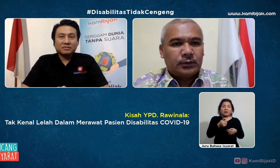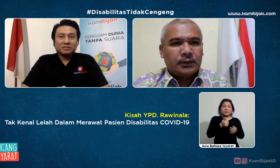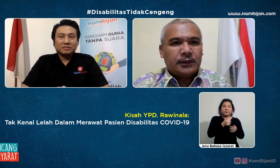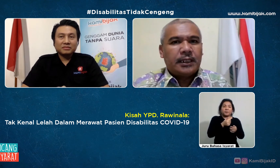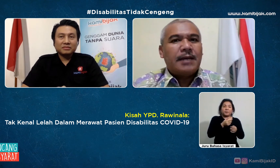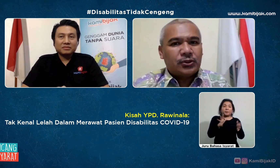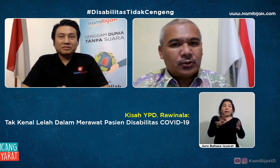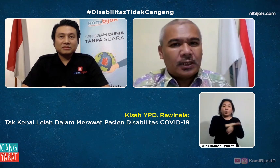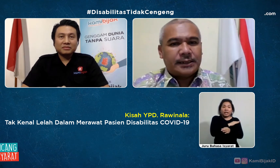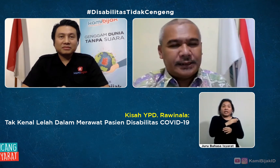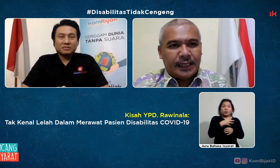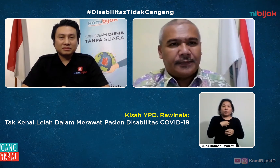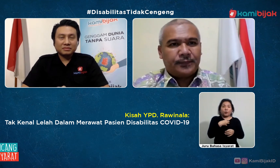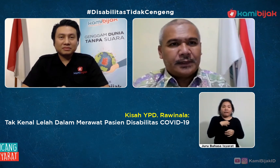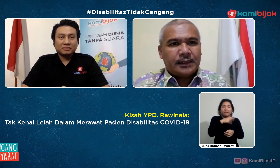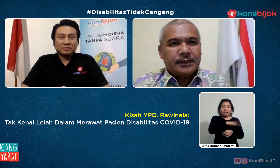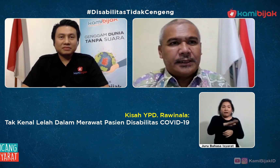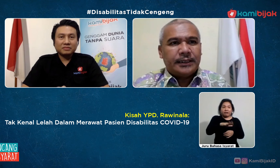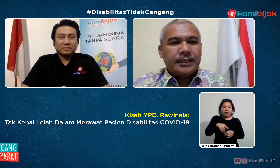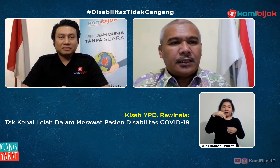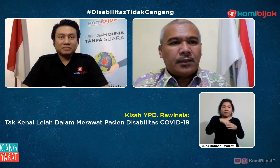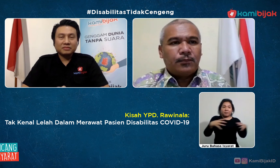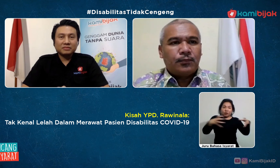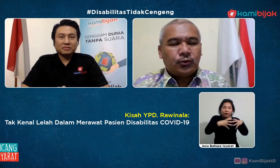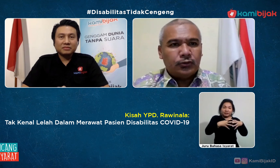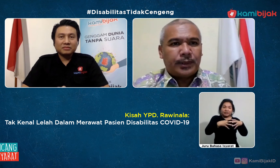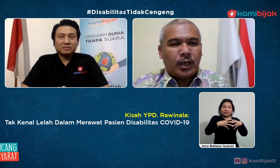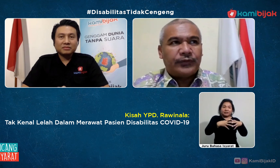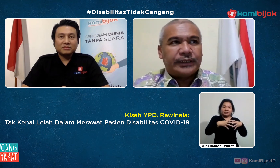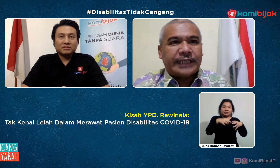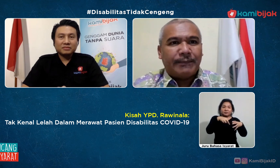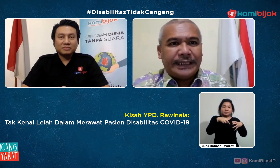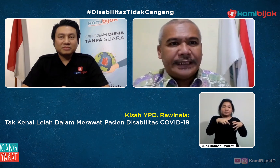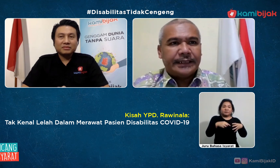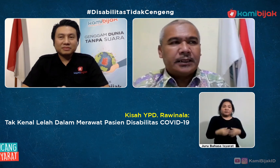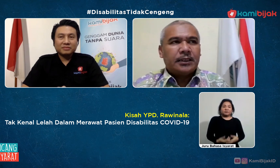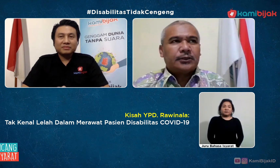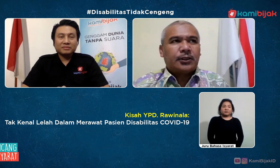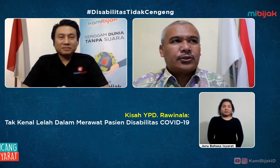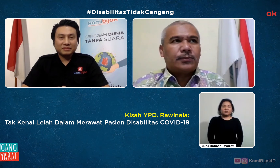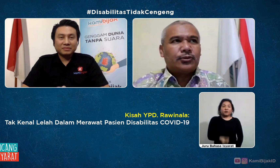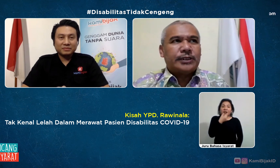itu dalam isolasinya jadi kebutuhan untuk pemenuhan vitamin terus.